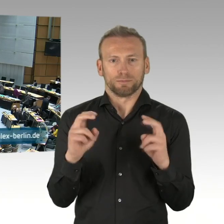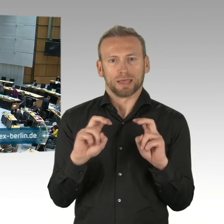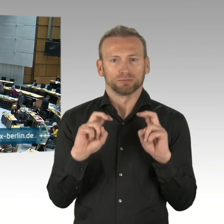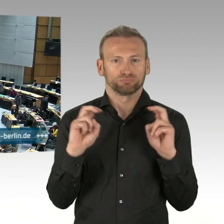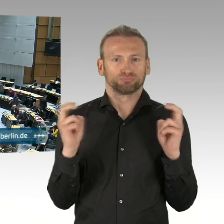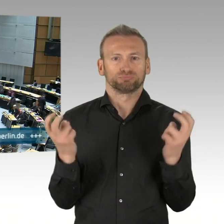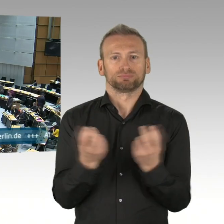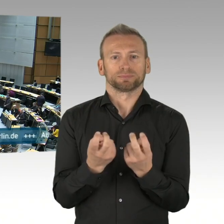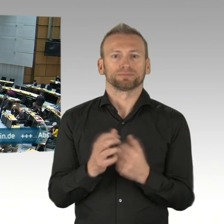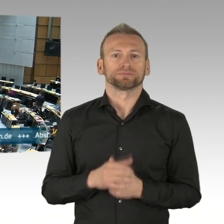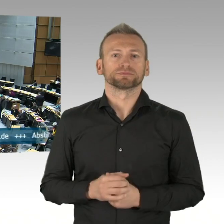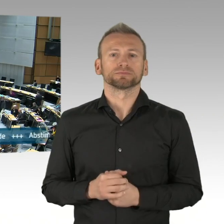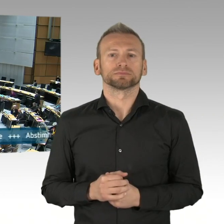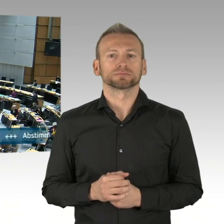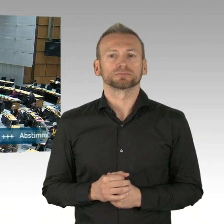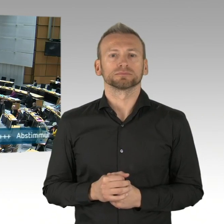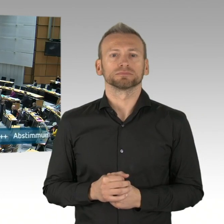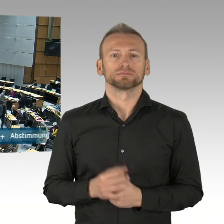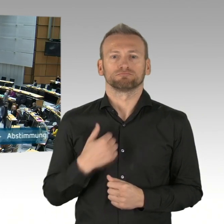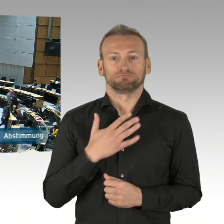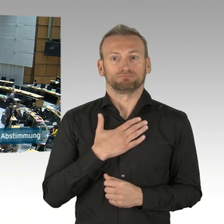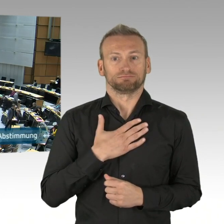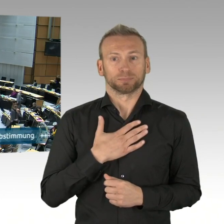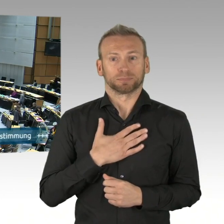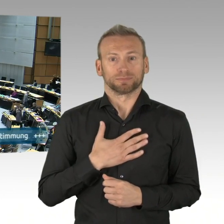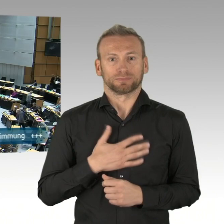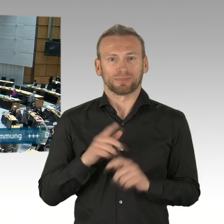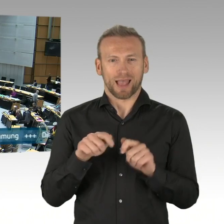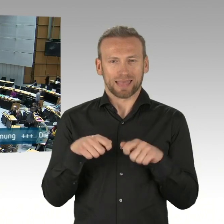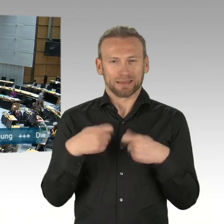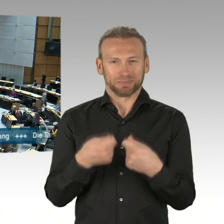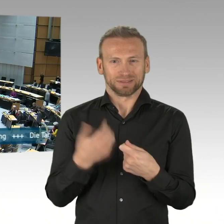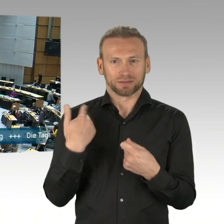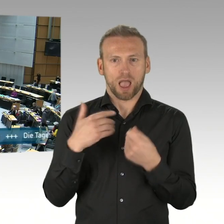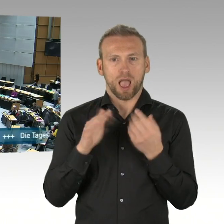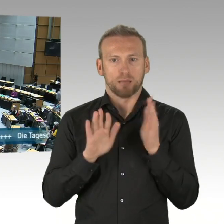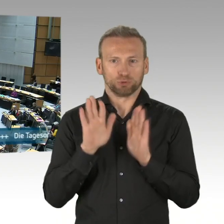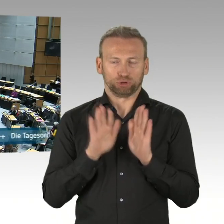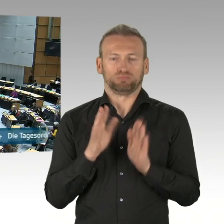der Abstimmung vorlesen, gebe Ihnen aber noch die Chance sich zu setzen.